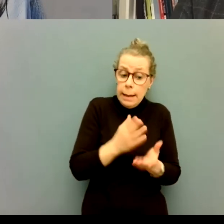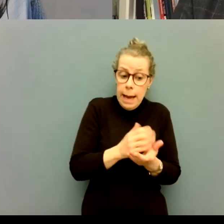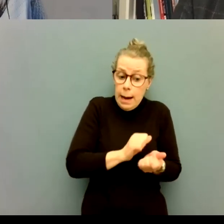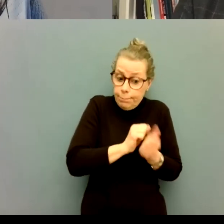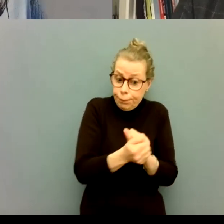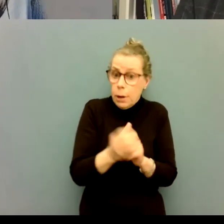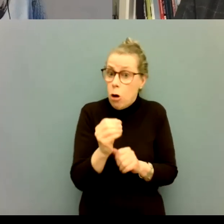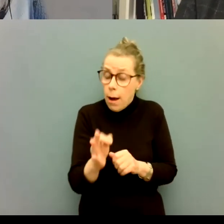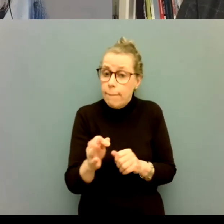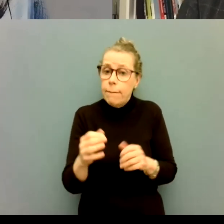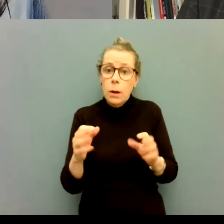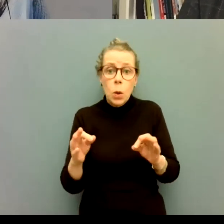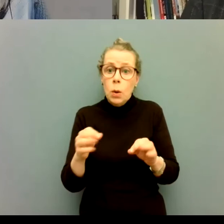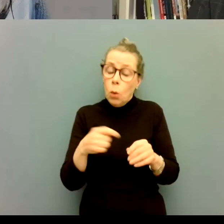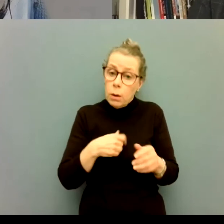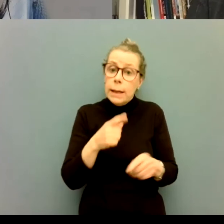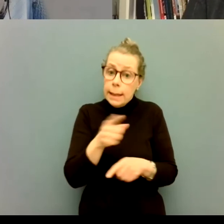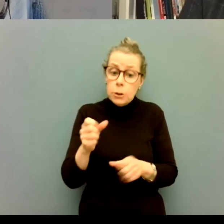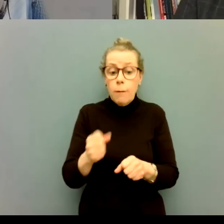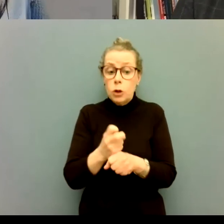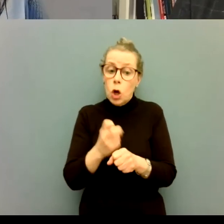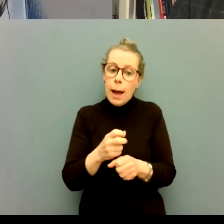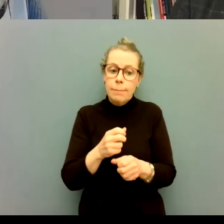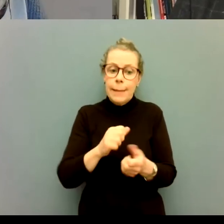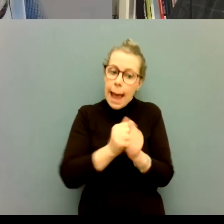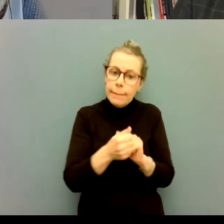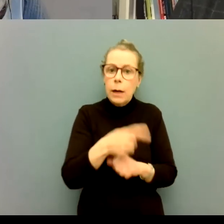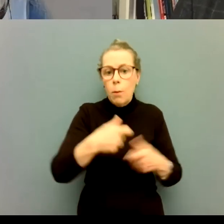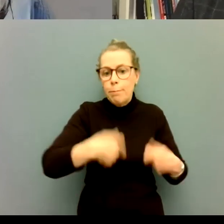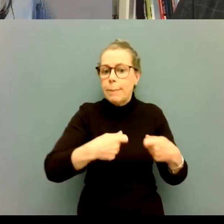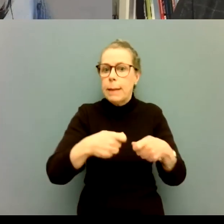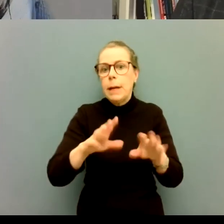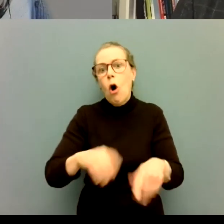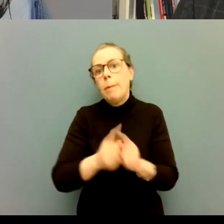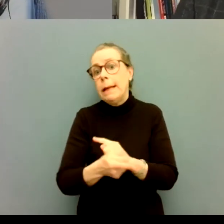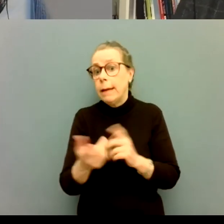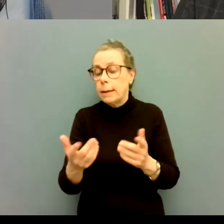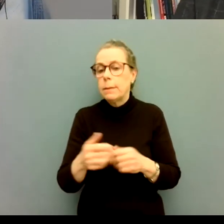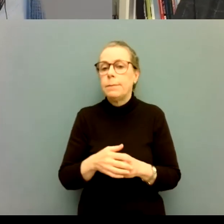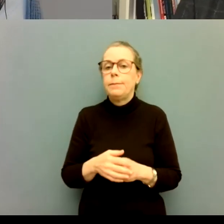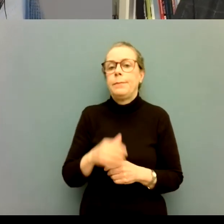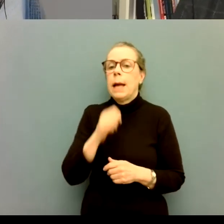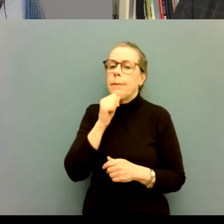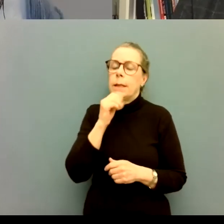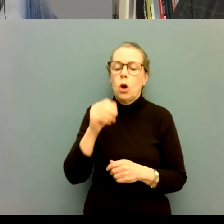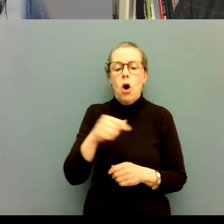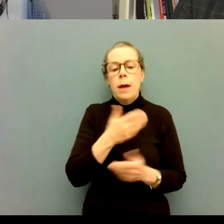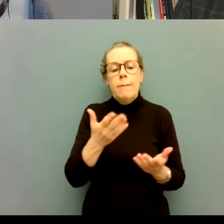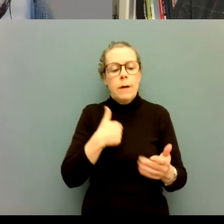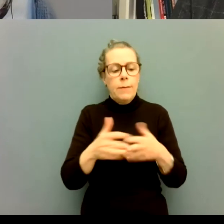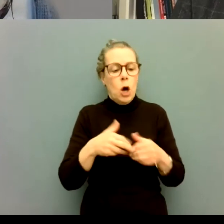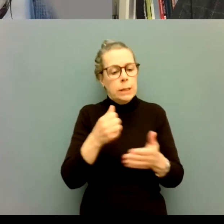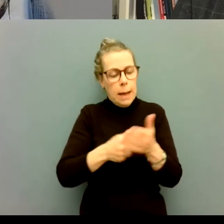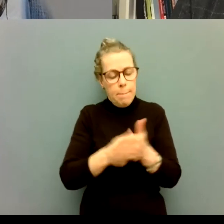eftersom ni faktiskt drog på frågan om reformeringen, att rätta till misstagen?